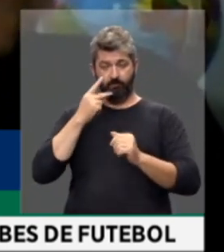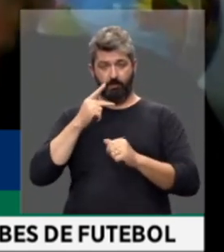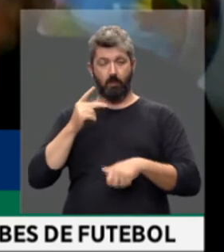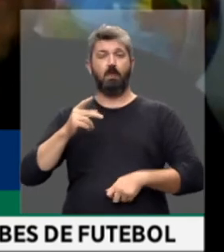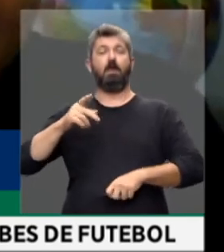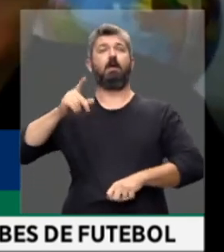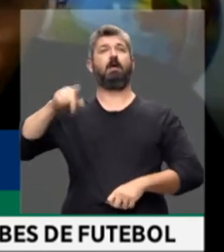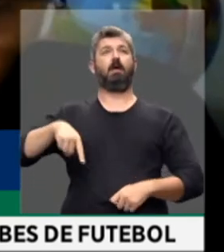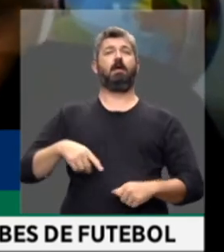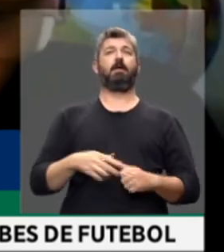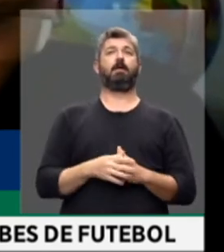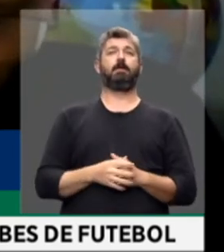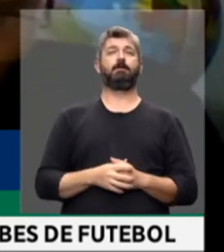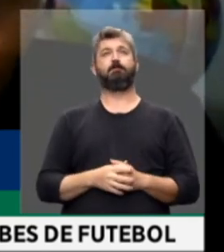PESSOAS. INFELIZMENTE. E... O TERCEIRO ARTIGO, OBSERVAÇÃO